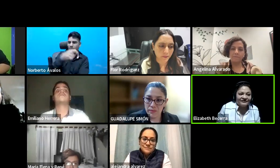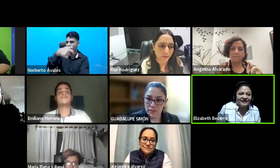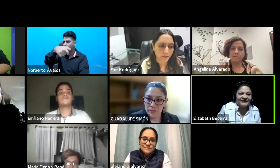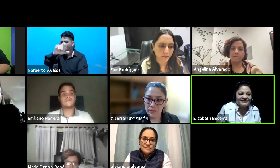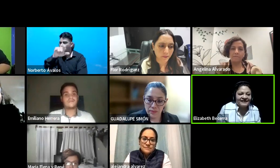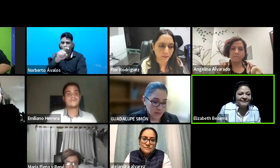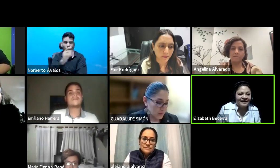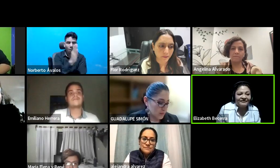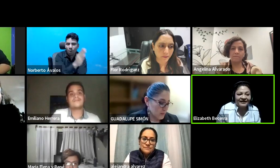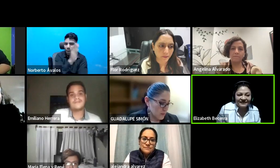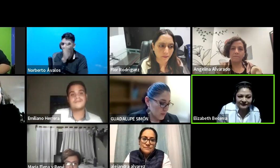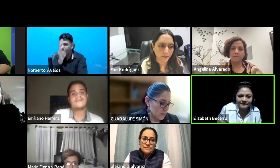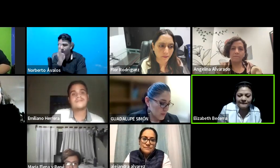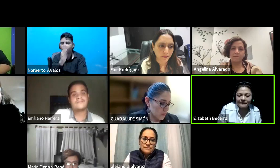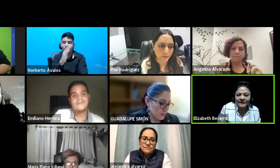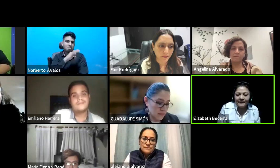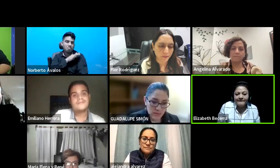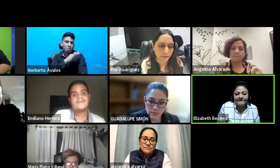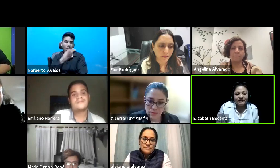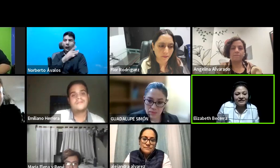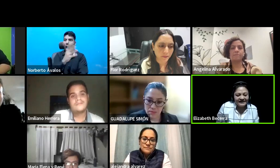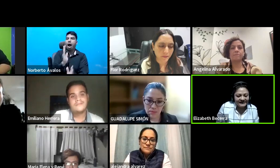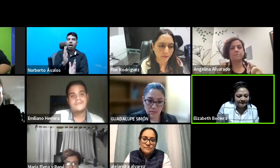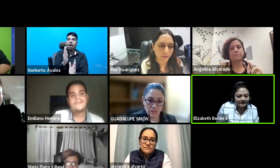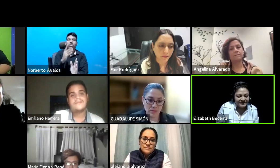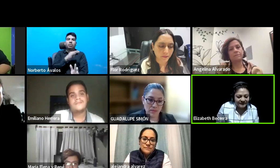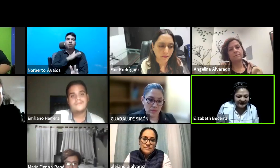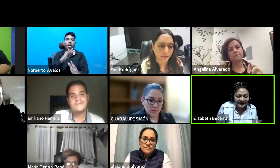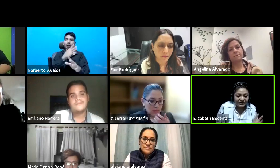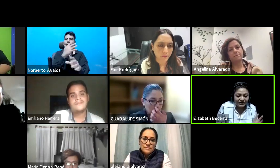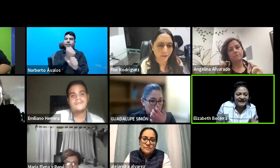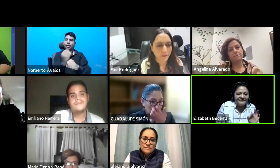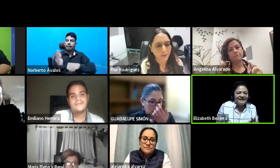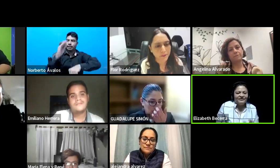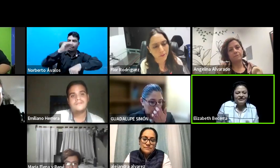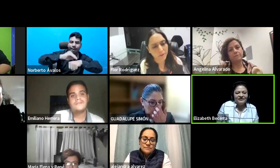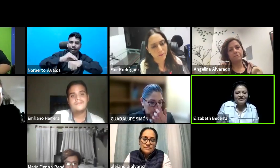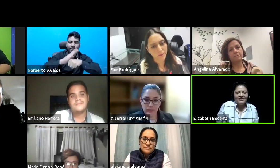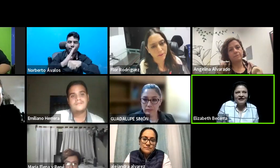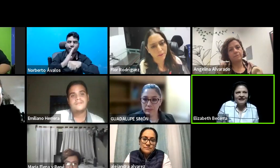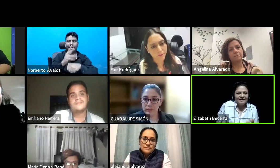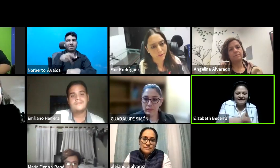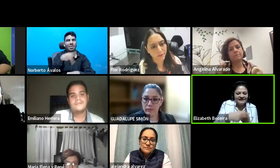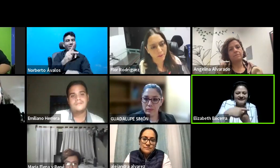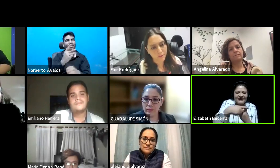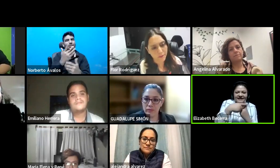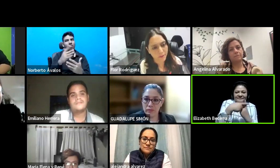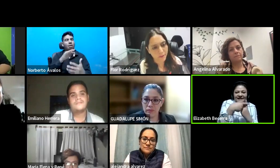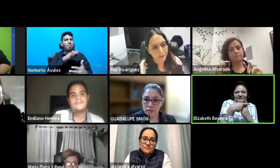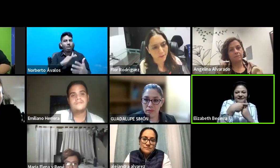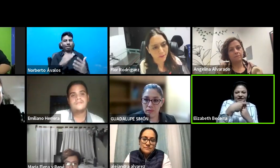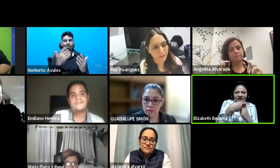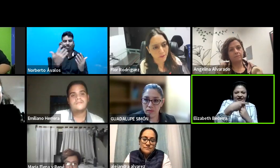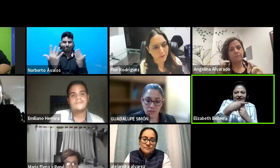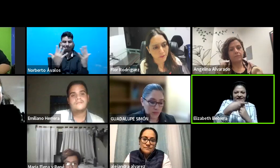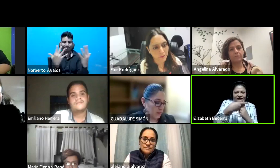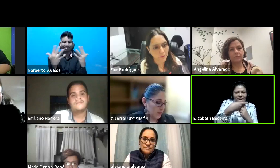cupo, ya propone la pena ne la P y la ne la P y la Q y podría ser una la P y la Q y podría ser una seña para fracción por el seña, para fracción pero